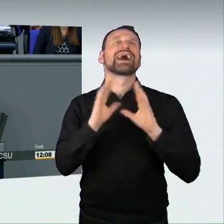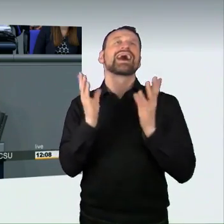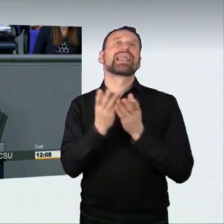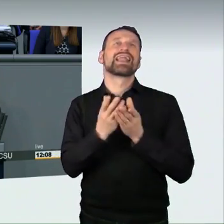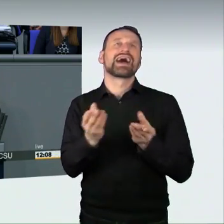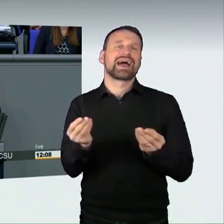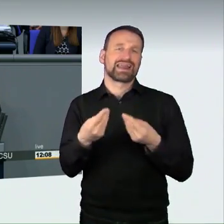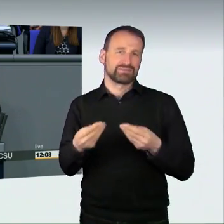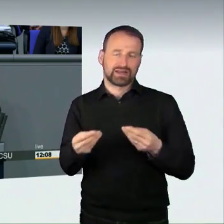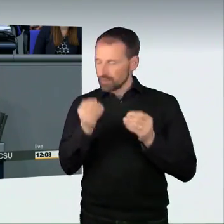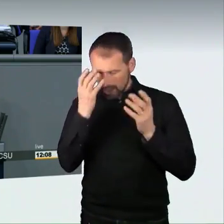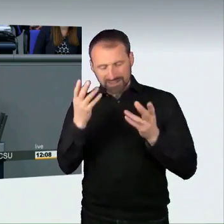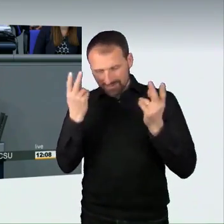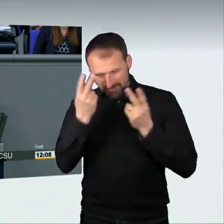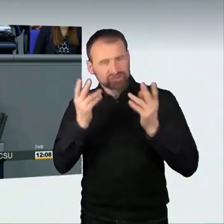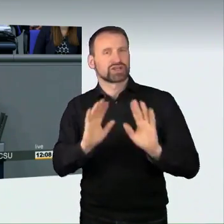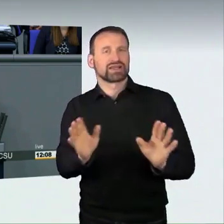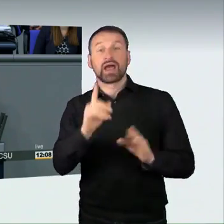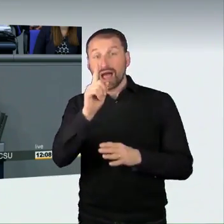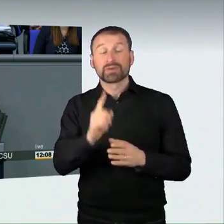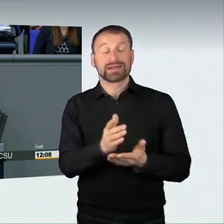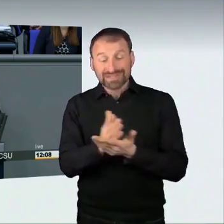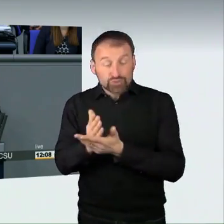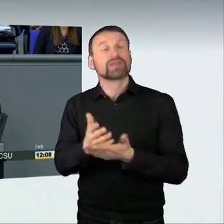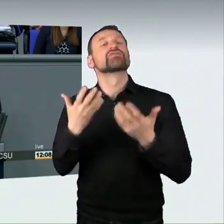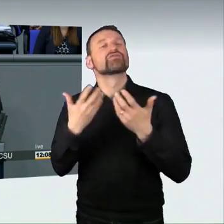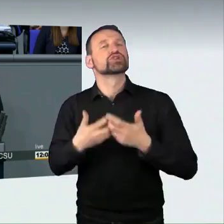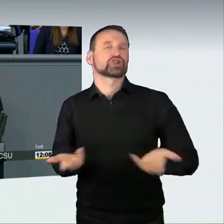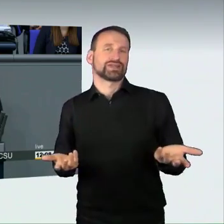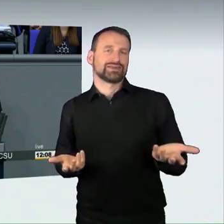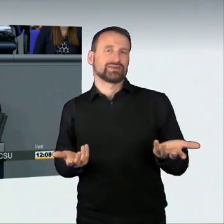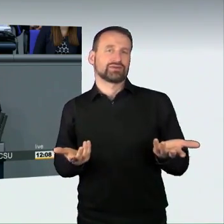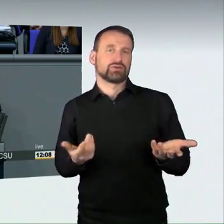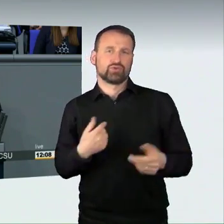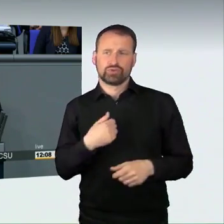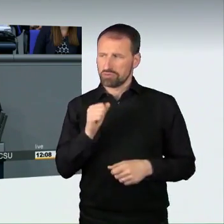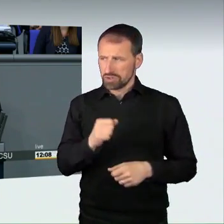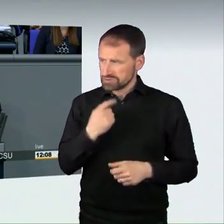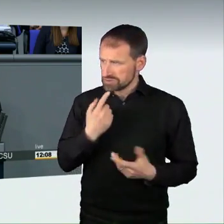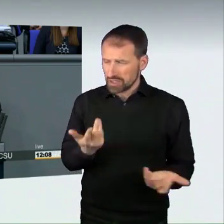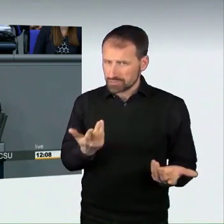darauf komme ich noch zu sprechen, aber sie ist ein Instrument, das funktioniert. Ich kann nur sagen: Mit besonderer Selbstbehauptung sollten die Mieter